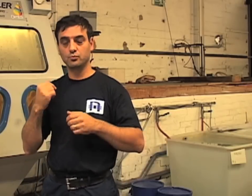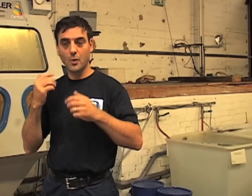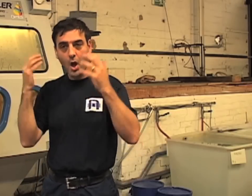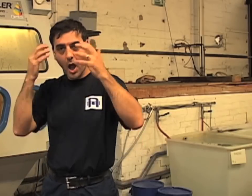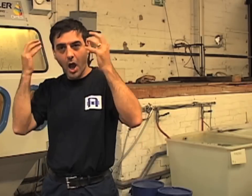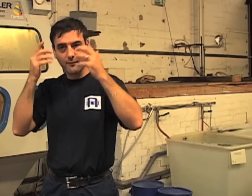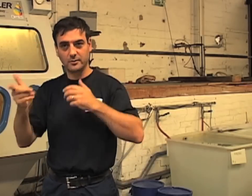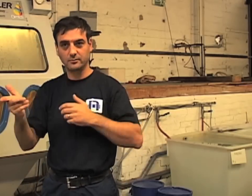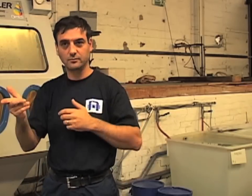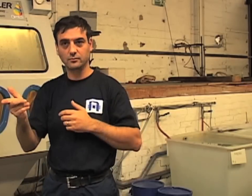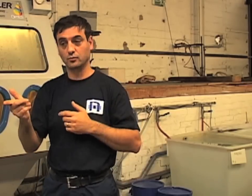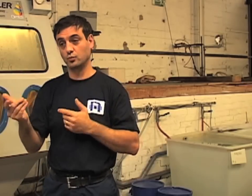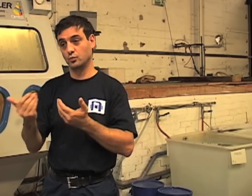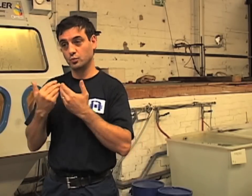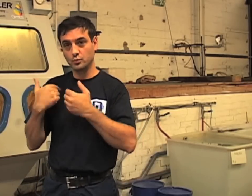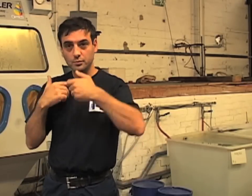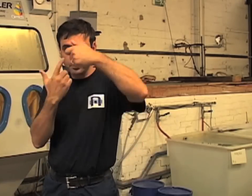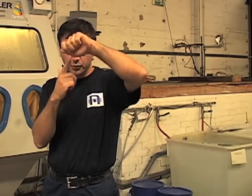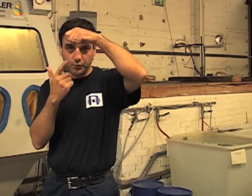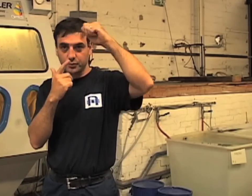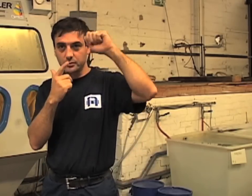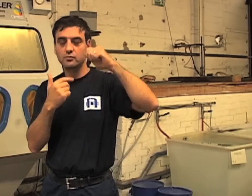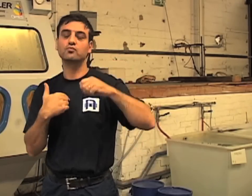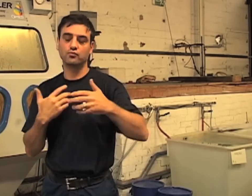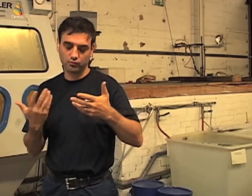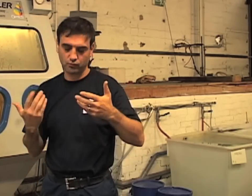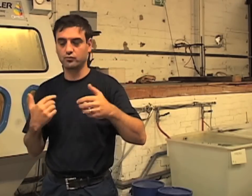J'avais l'habitude de faire le shampoing et la mise en pli de ma mère